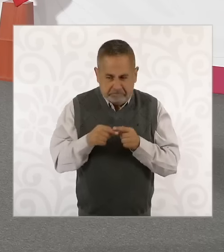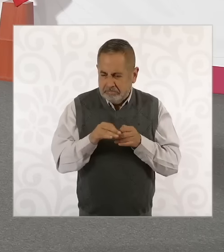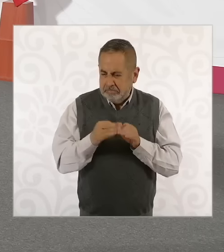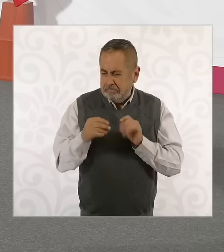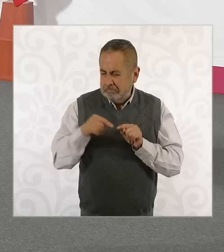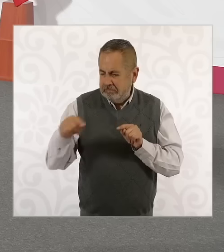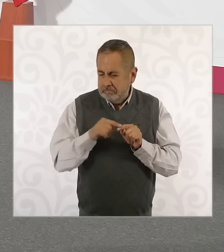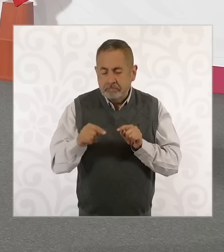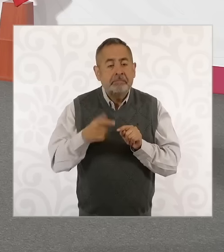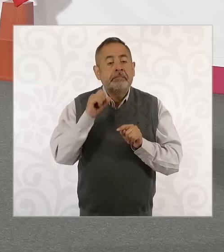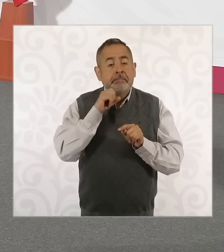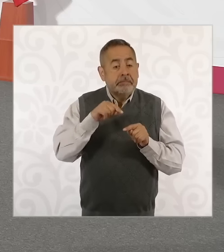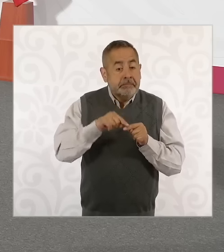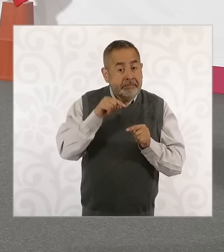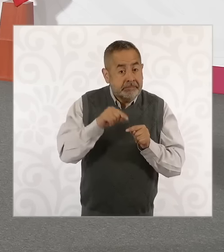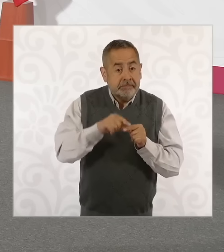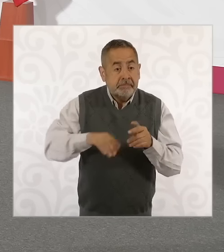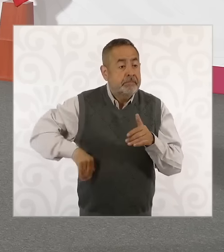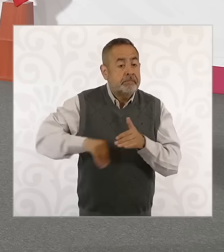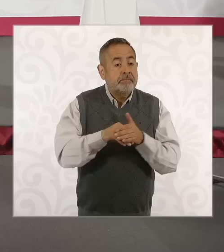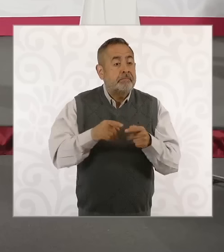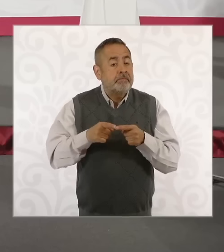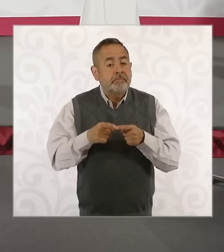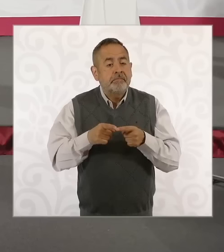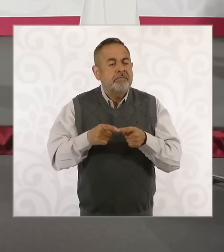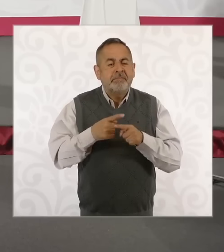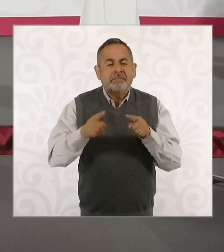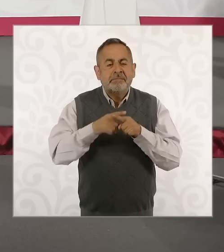rutas de transporte que cruzan por esa zona y que permite tener una conectividad no solo